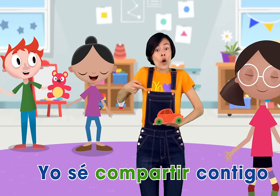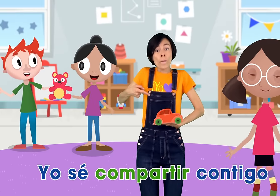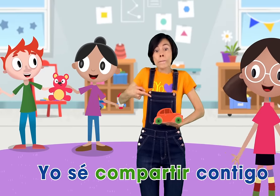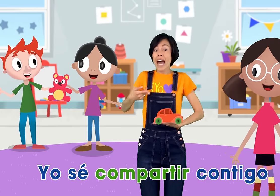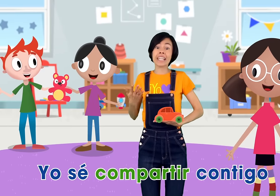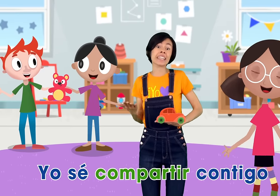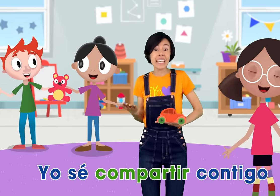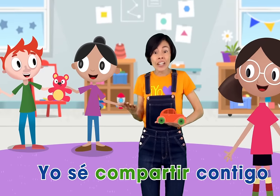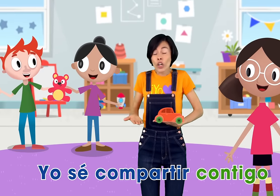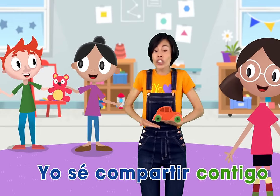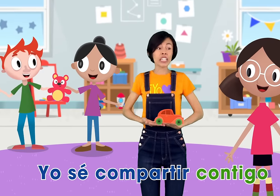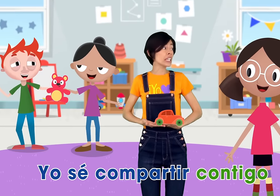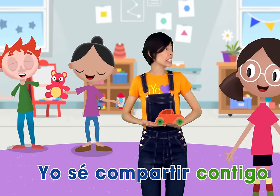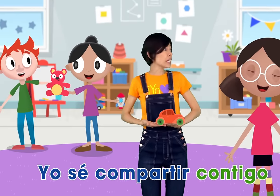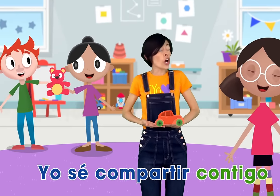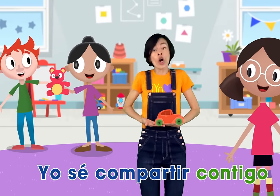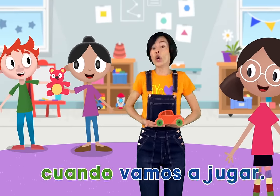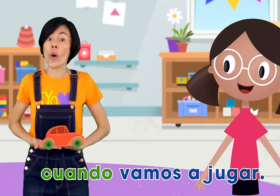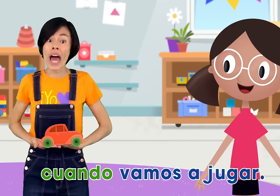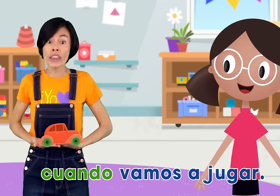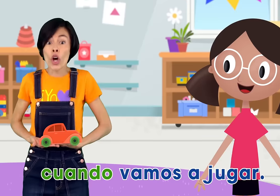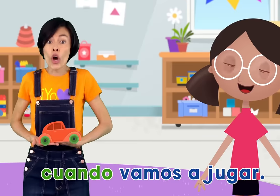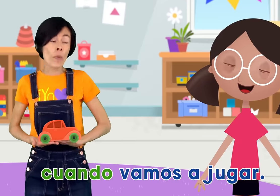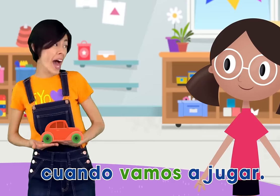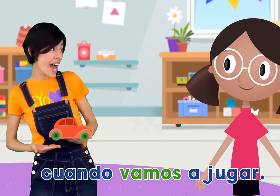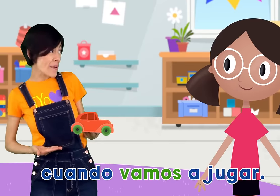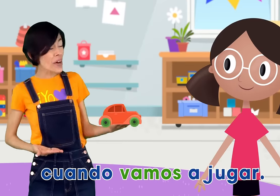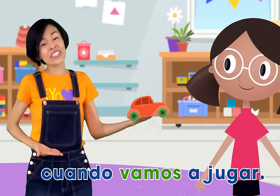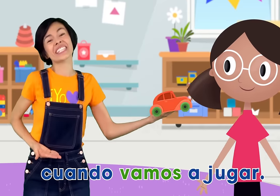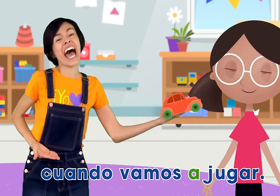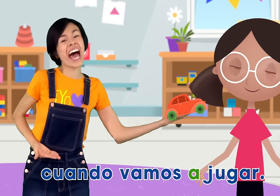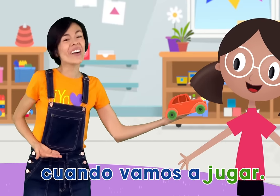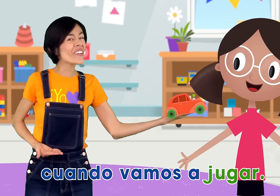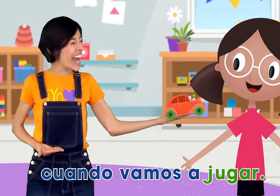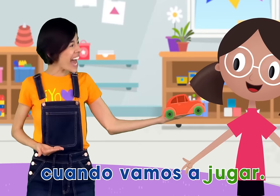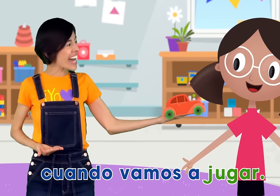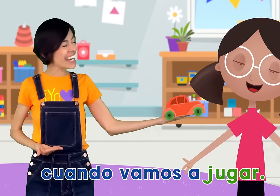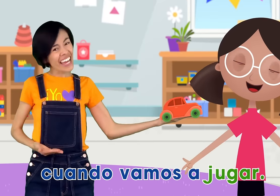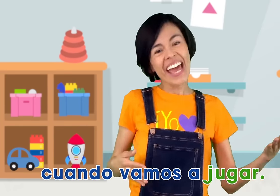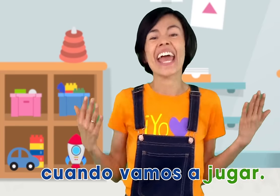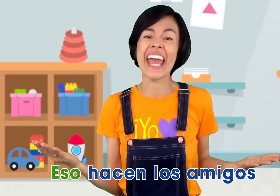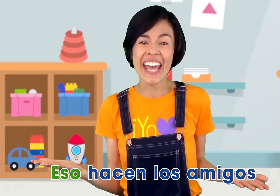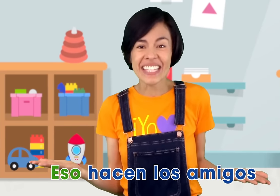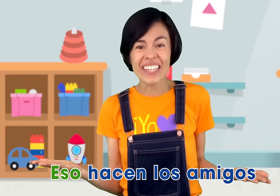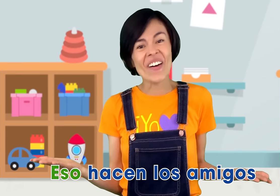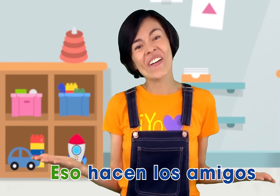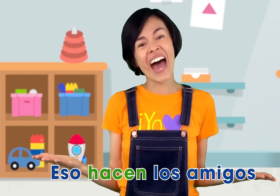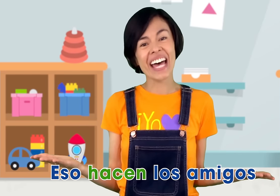Soy un buen amigo.